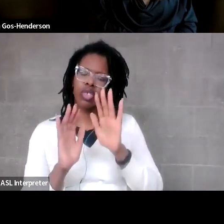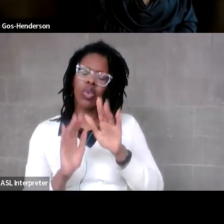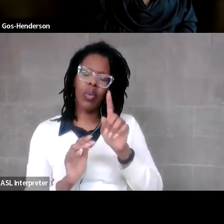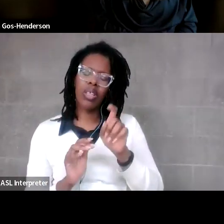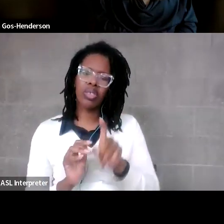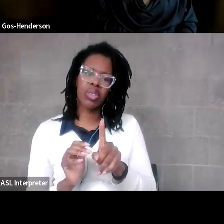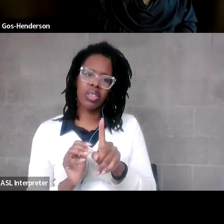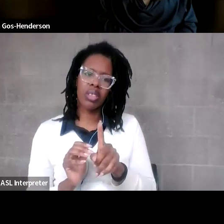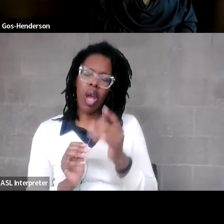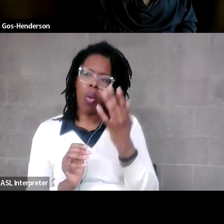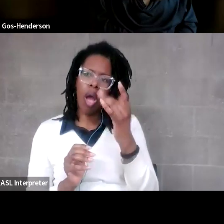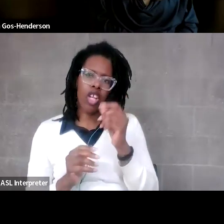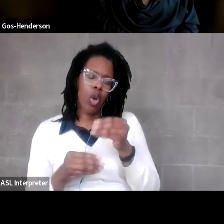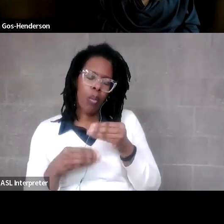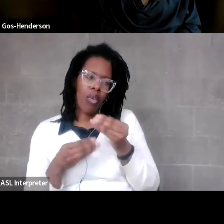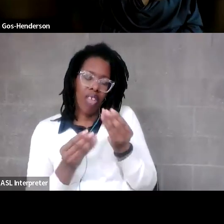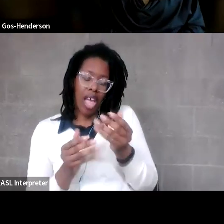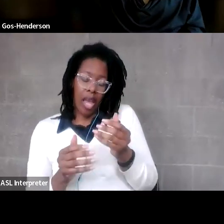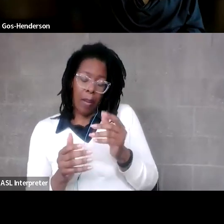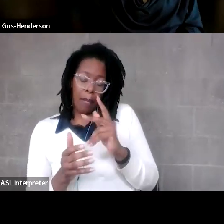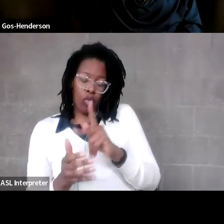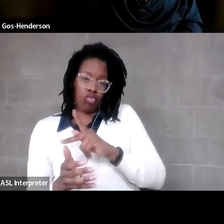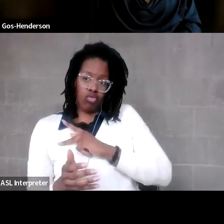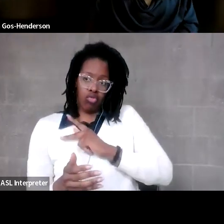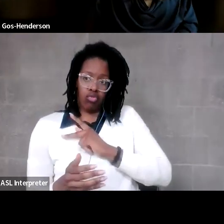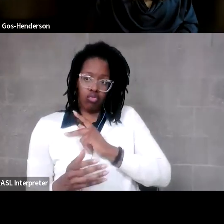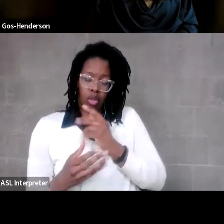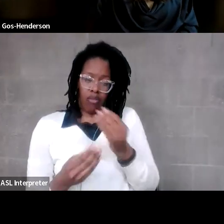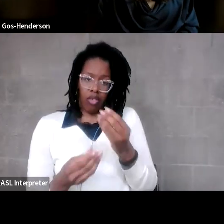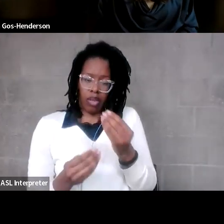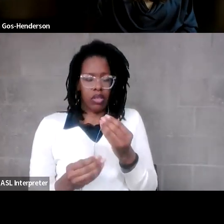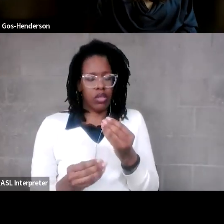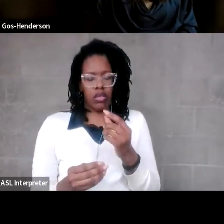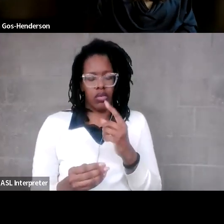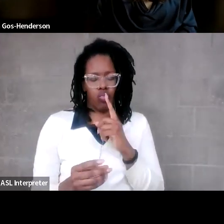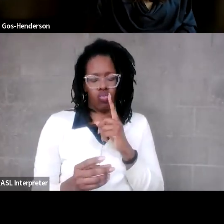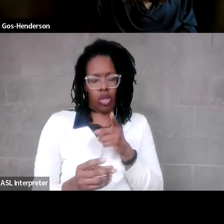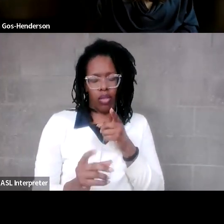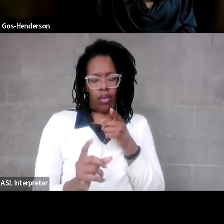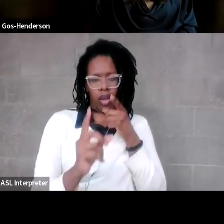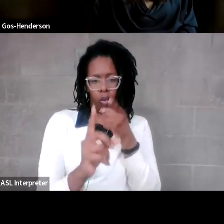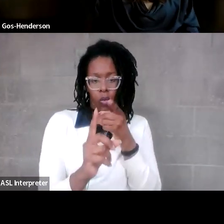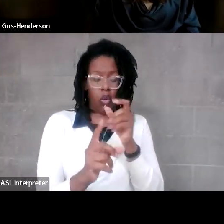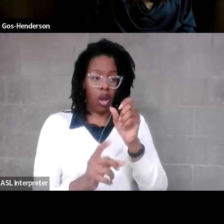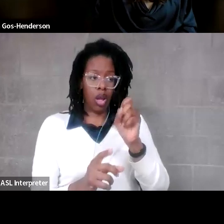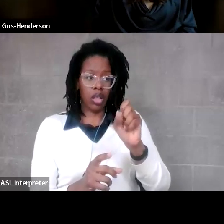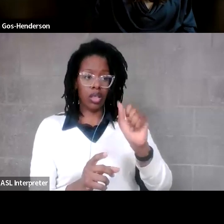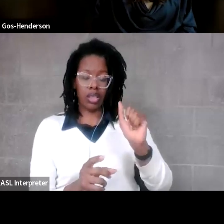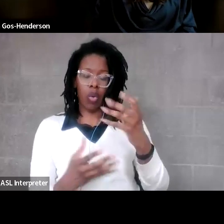por qué tienes que proporcionar tu información personal en ese formulario. Y realmente la intención es para que la SSA pueda verificar tu identidad.